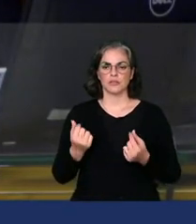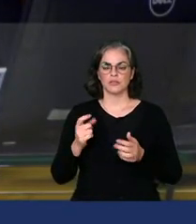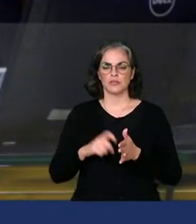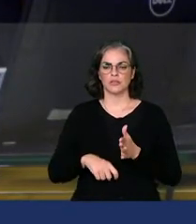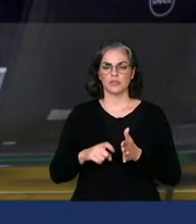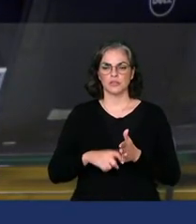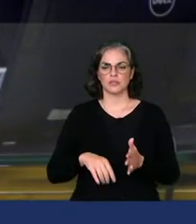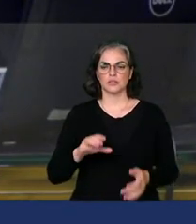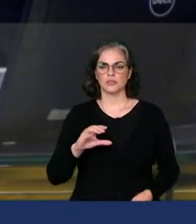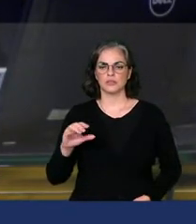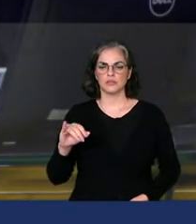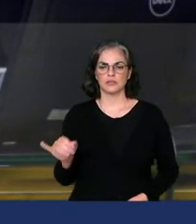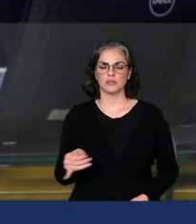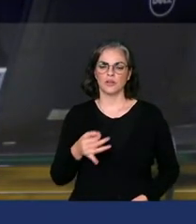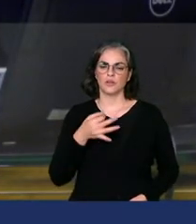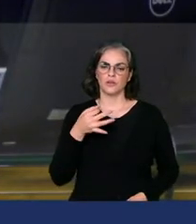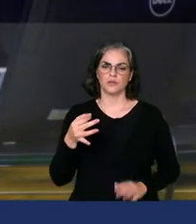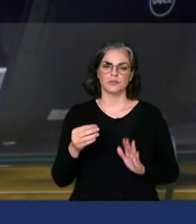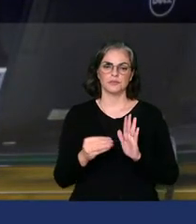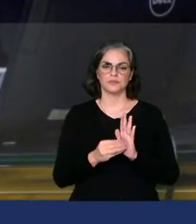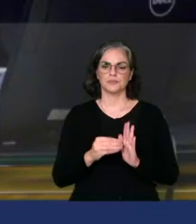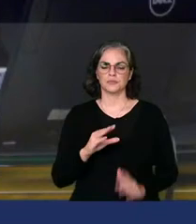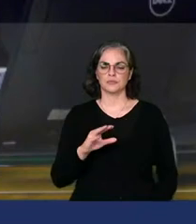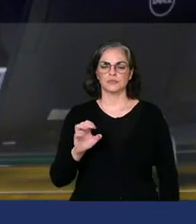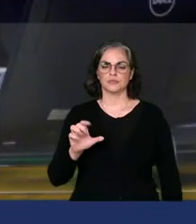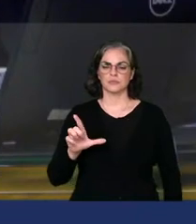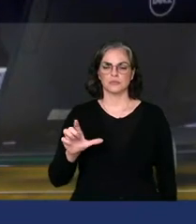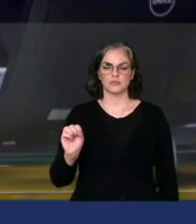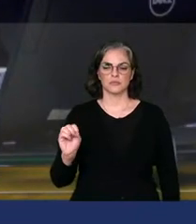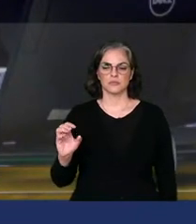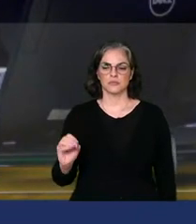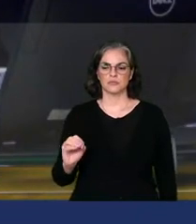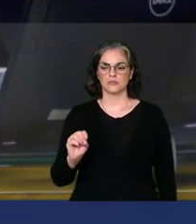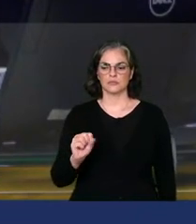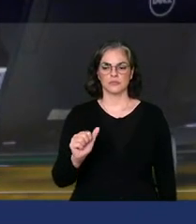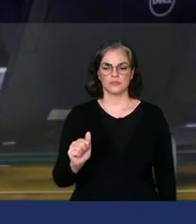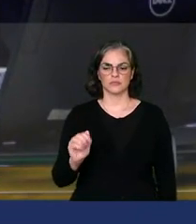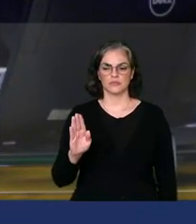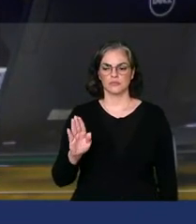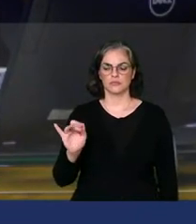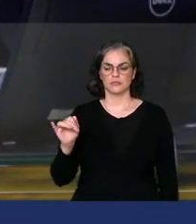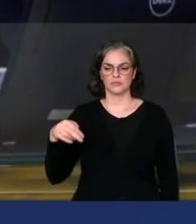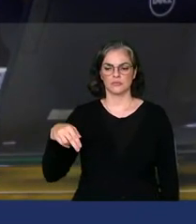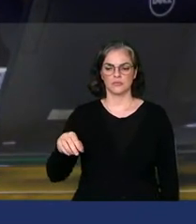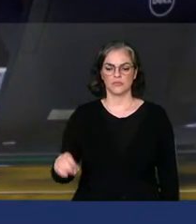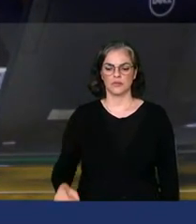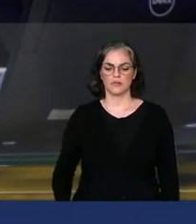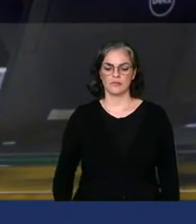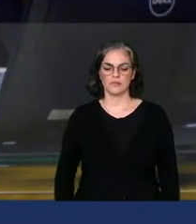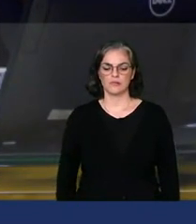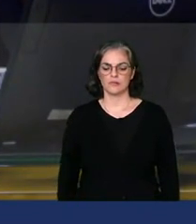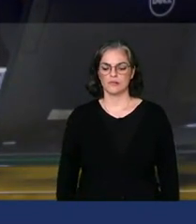PARECER AO PROJETO PARA COMISSÕES DE FINANÇAS E TRIBUTAÇÃO, COMISSÃO DE CONSTITUIÇÃO E JUSTIÇA E CIDADANIA, CONCEDER A PALAVRA